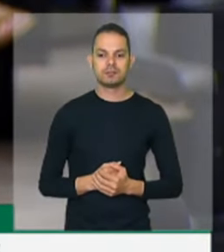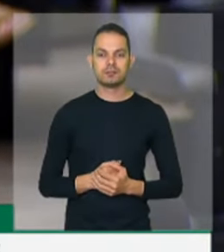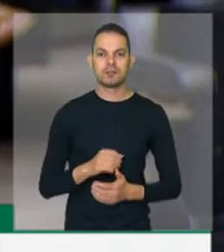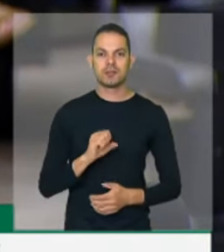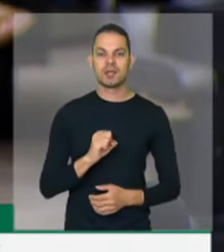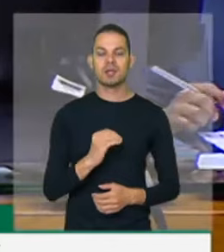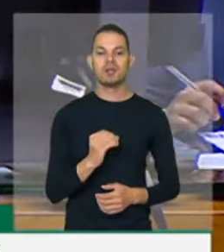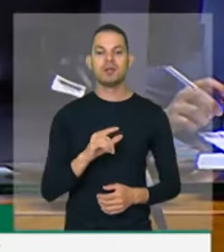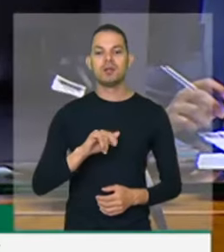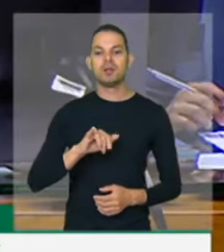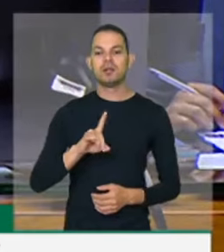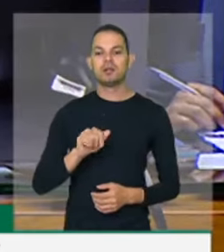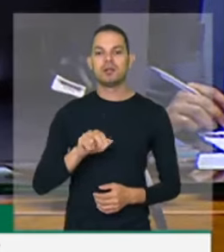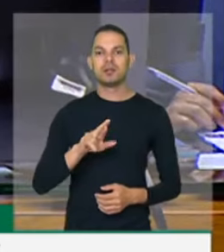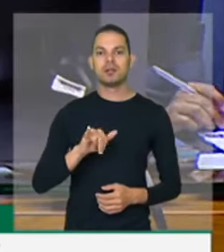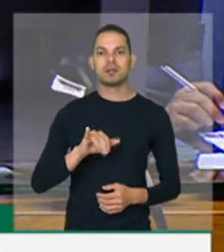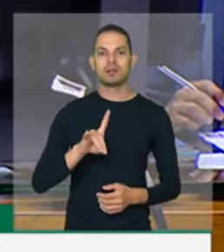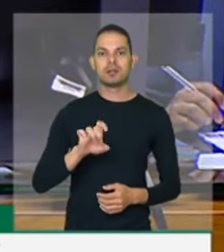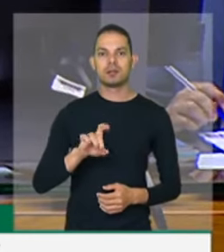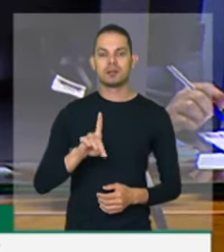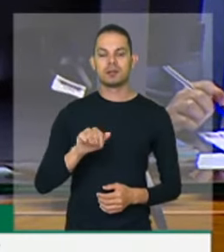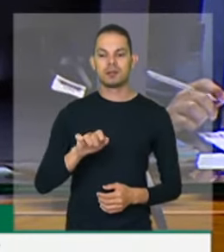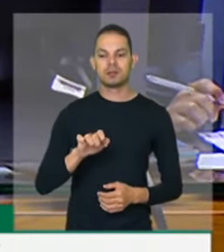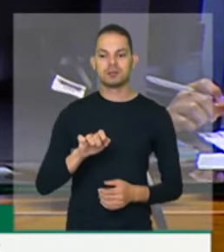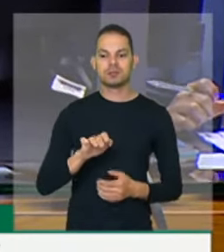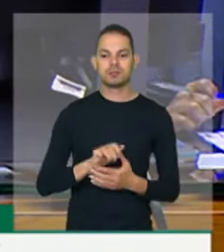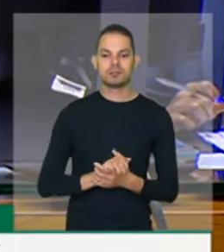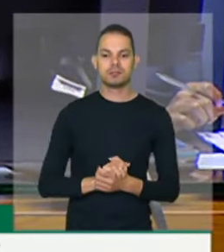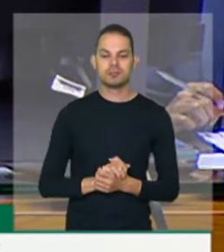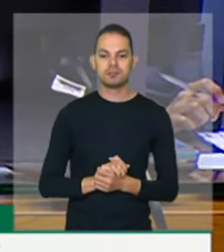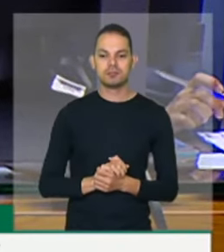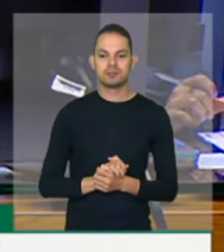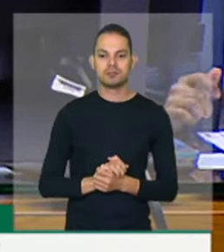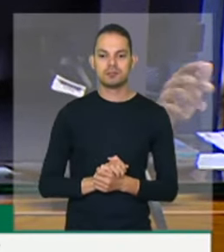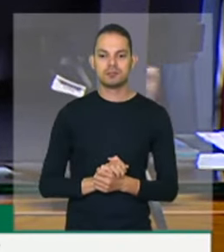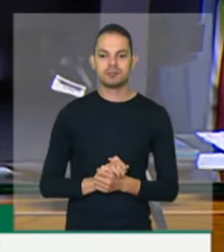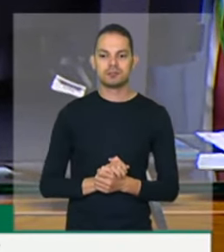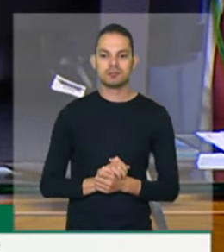[PRESIDENTE]: SOLIDARIEDADE, TEMPO DE LÍDER APÓS A ORIENTAÇÃO. -- [DEPUTADO]: DEPUTADO ELI BORGES, QUANDO FOR MAIS OPORTUNO.